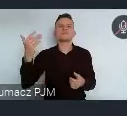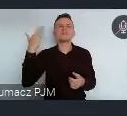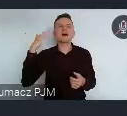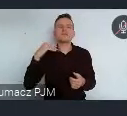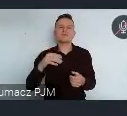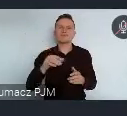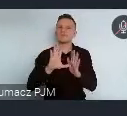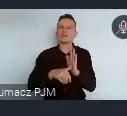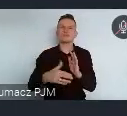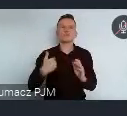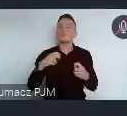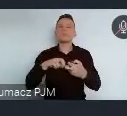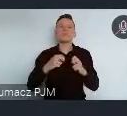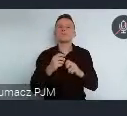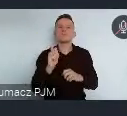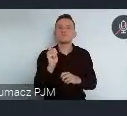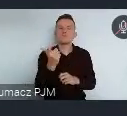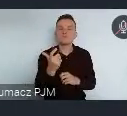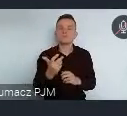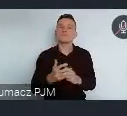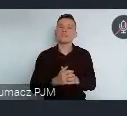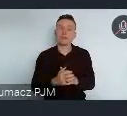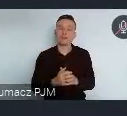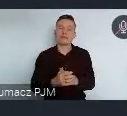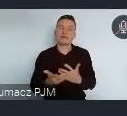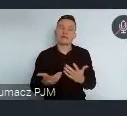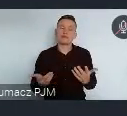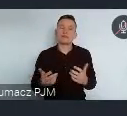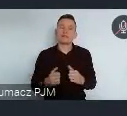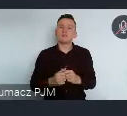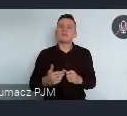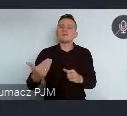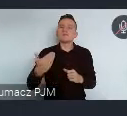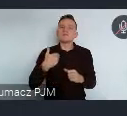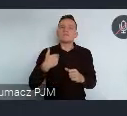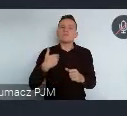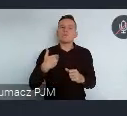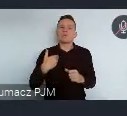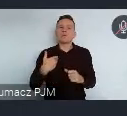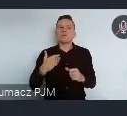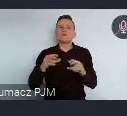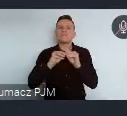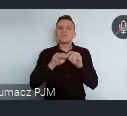była chociażby możliwość posiadania infrastruktury rowerowej,